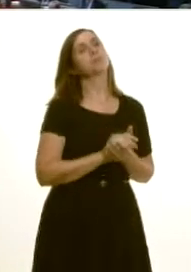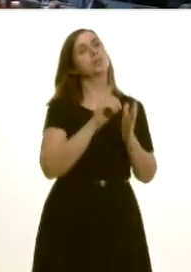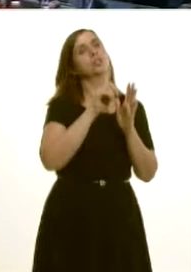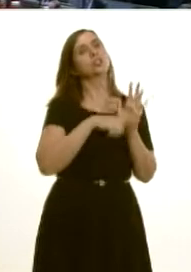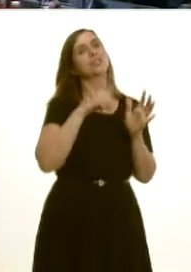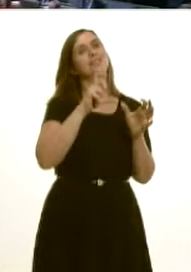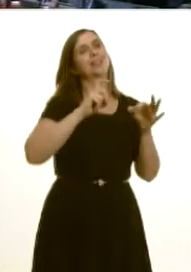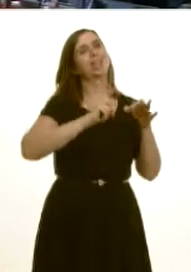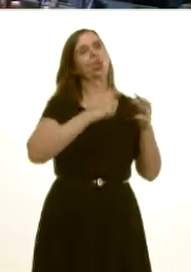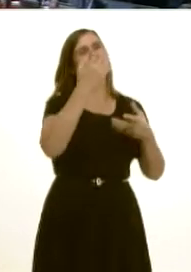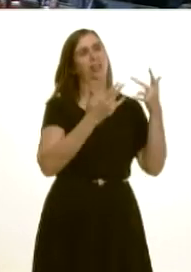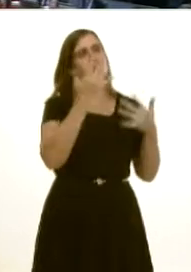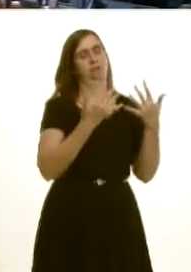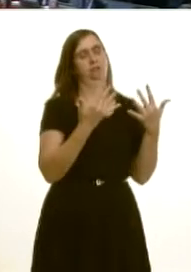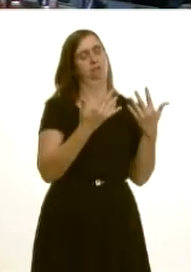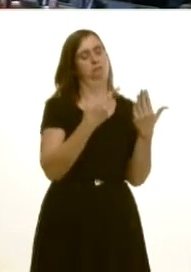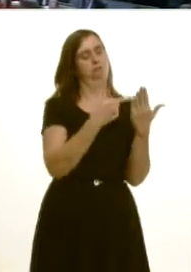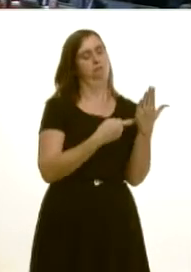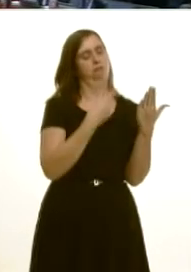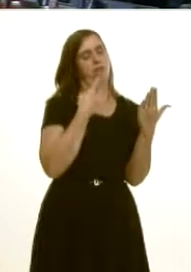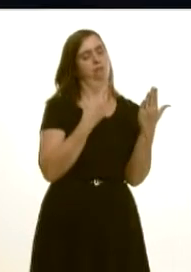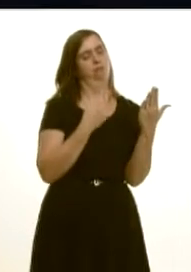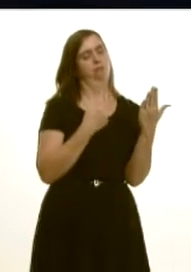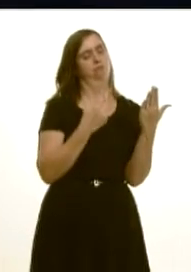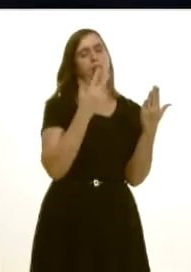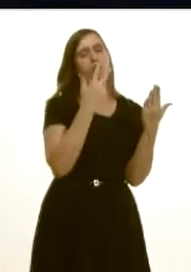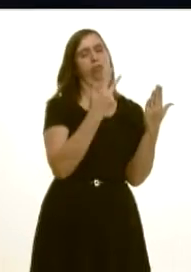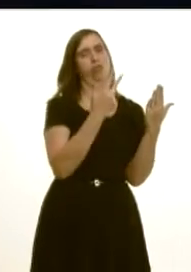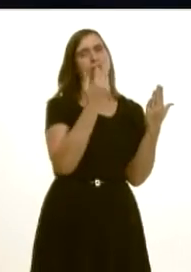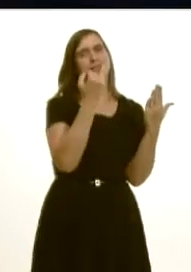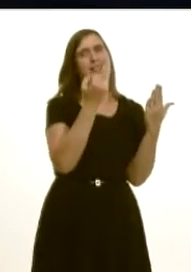rhan o’r trafodaethau, ond penderfynon nhw beidio â bod yn rhan o’r trafodaethau hynny.